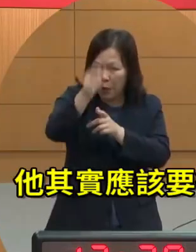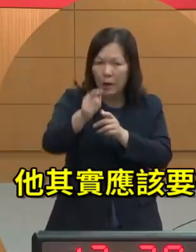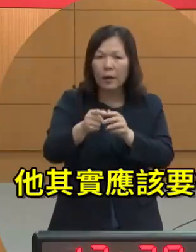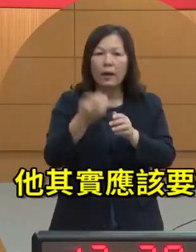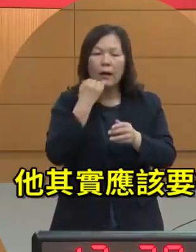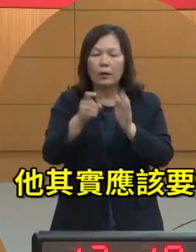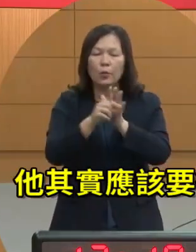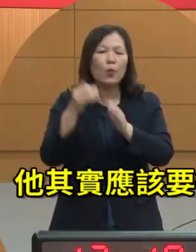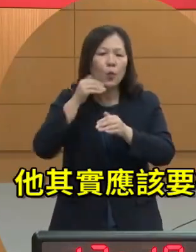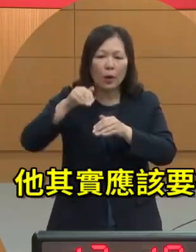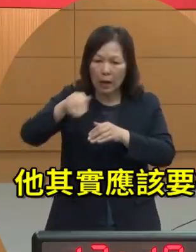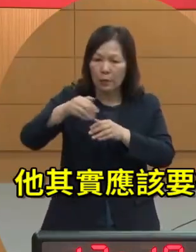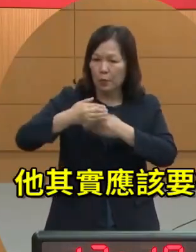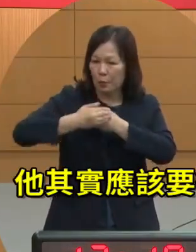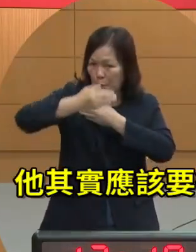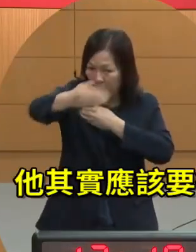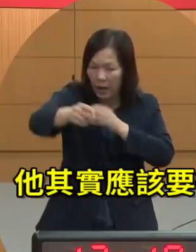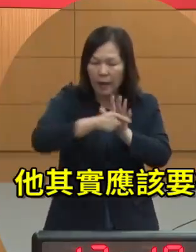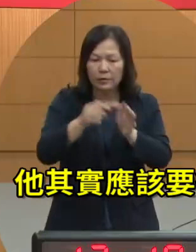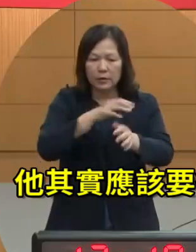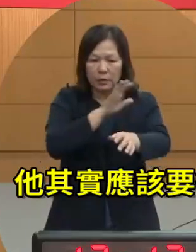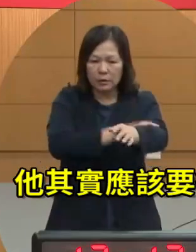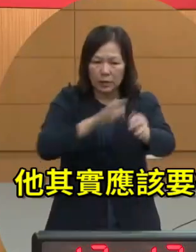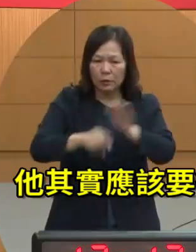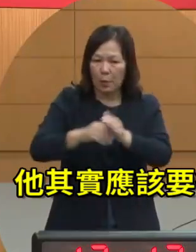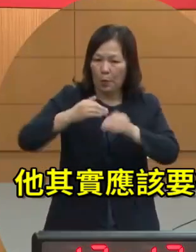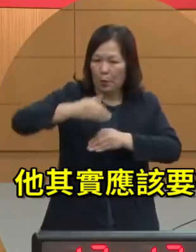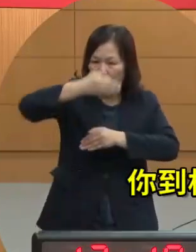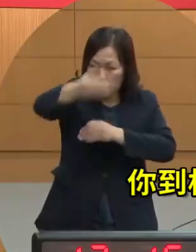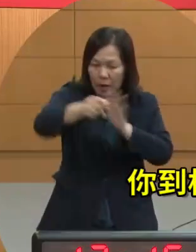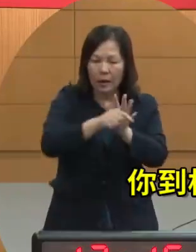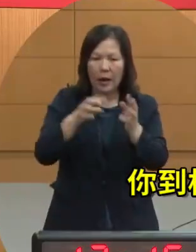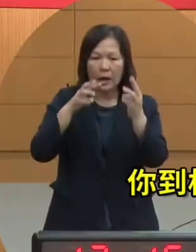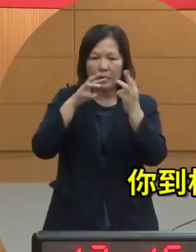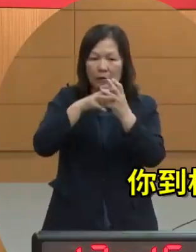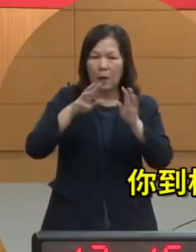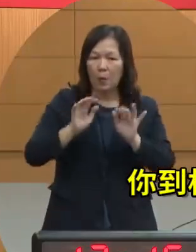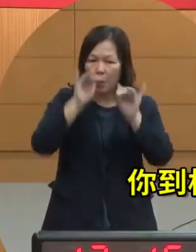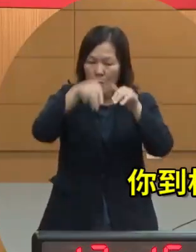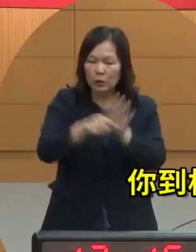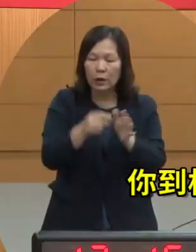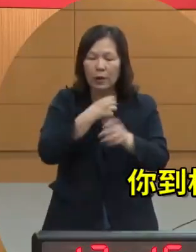他其實應該要從左營往下拉到潮州 或者是枋寮 你到枋寮還有機會可以去台東